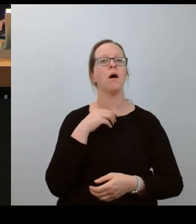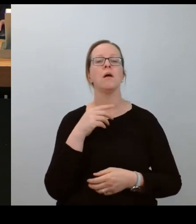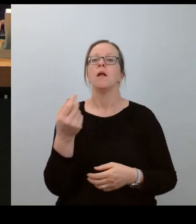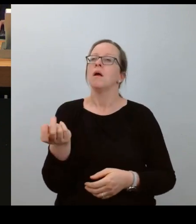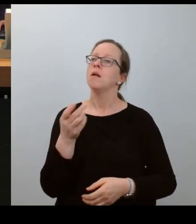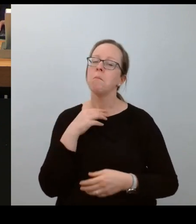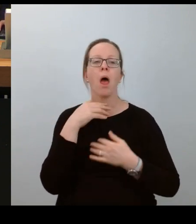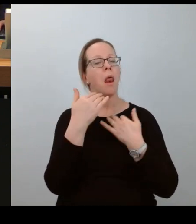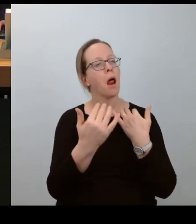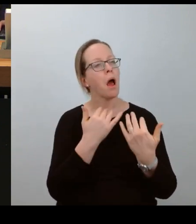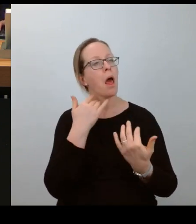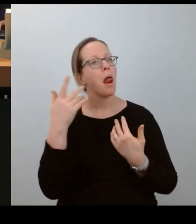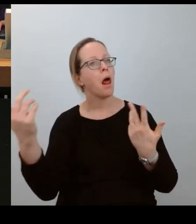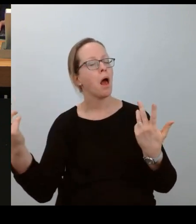Die Technik scheint nicht mit zu spielen.(Rednerwec)